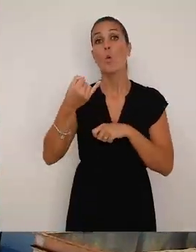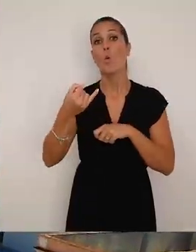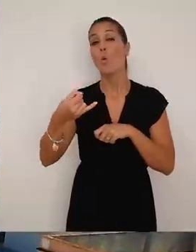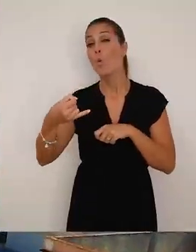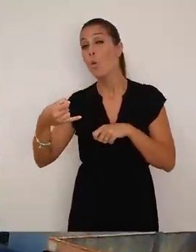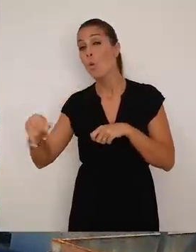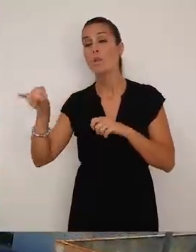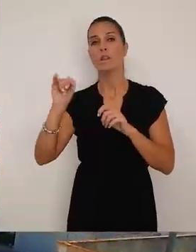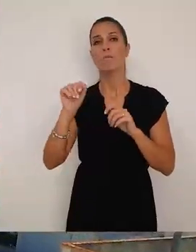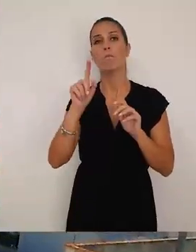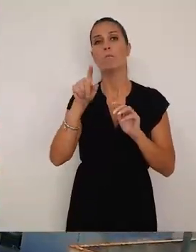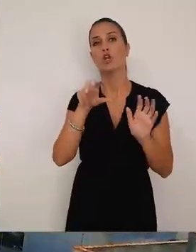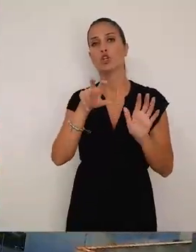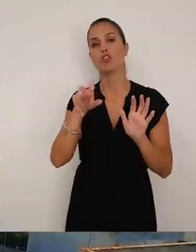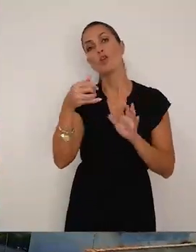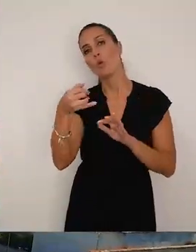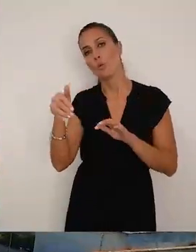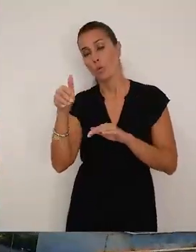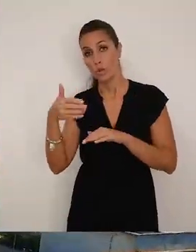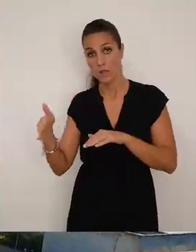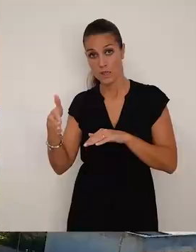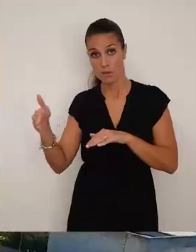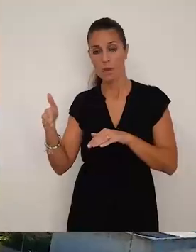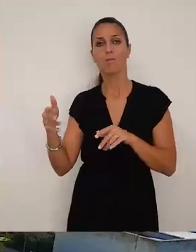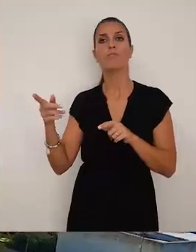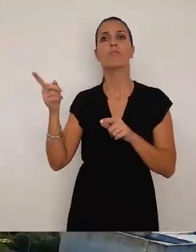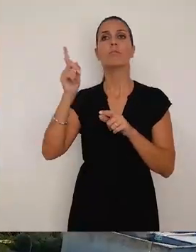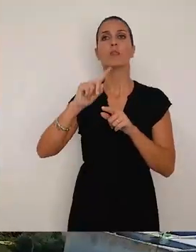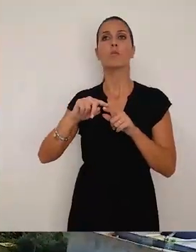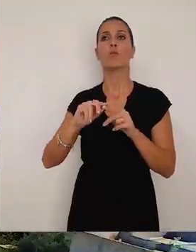durante gli ultimi anni dell’Ottocento, e a quelle circostanze edilizie si colloca